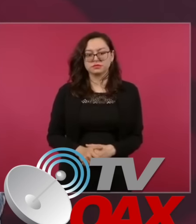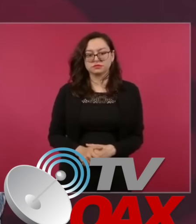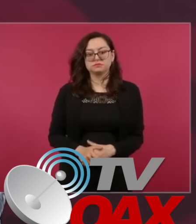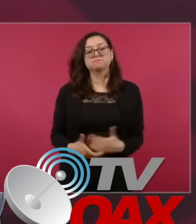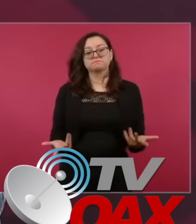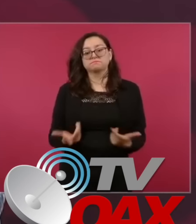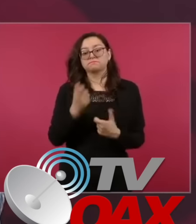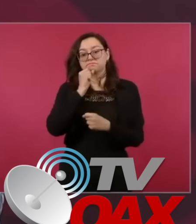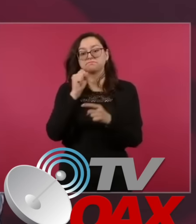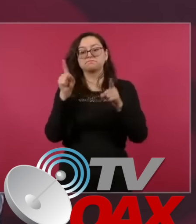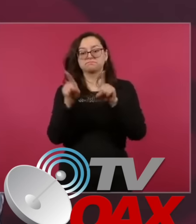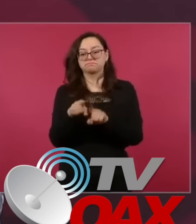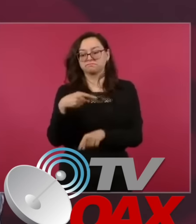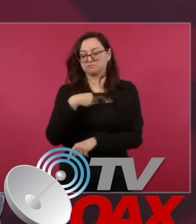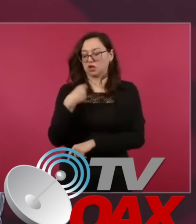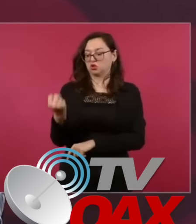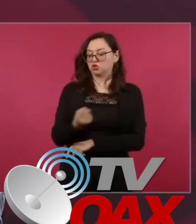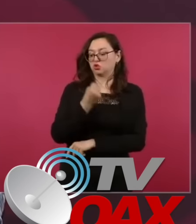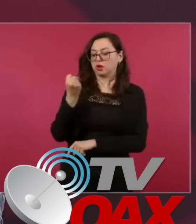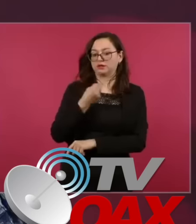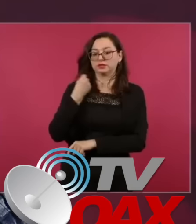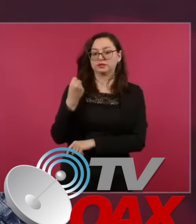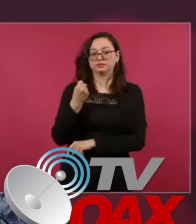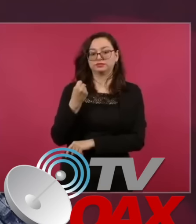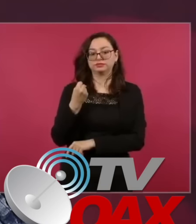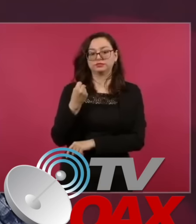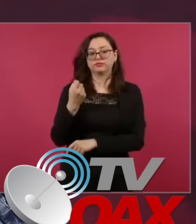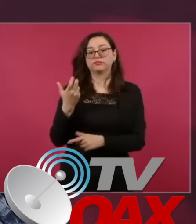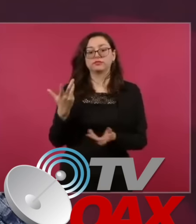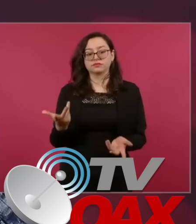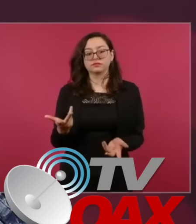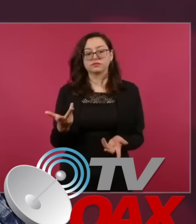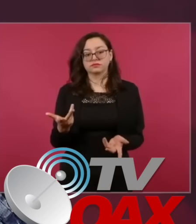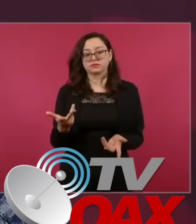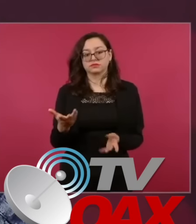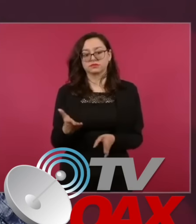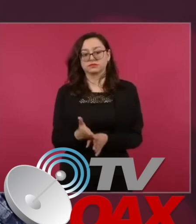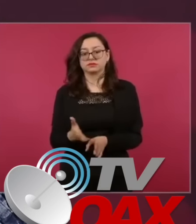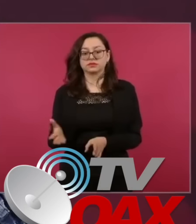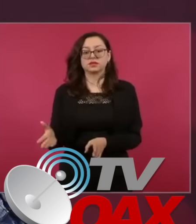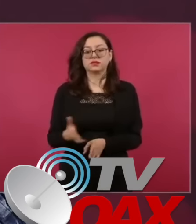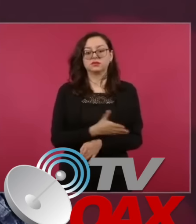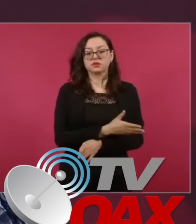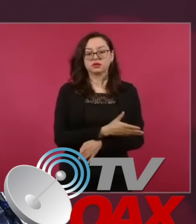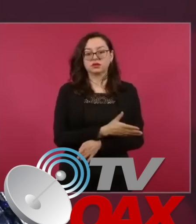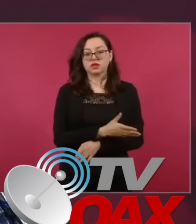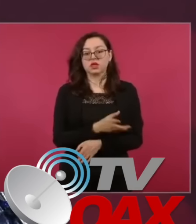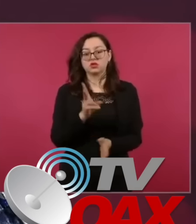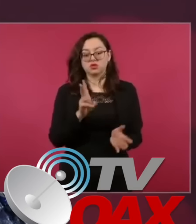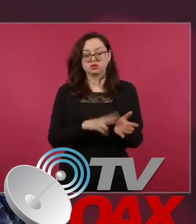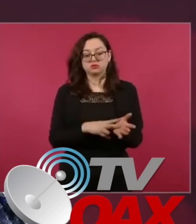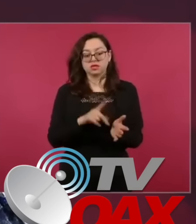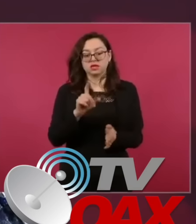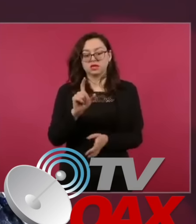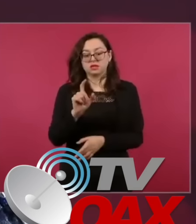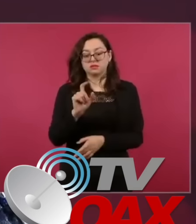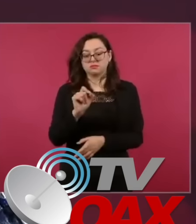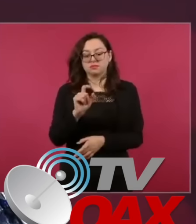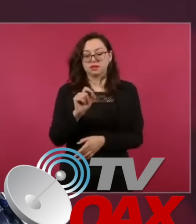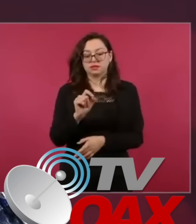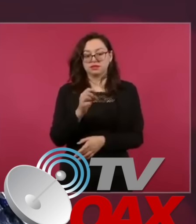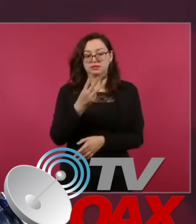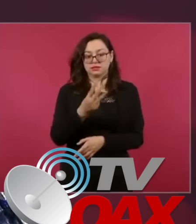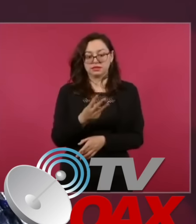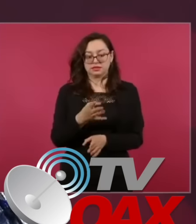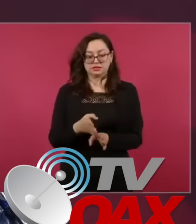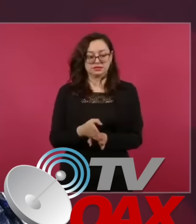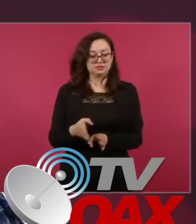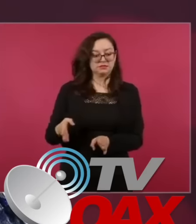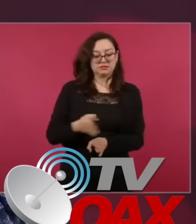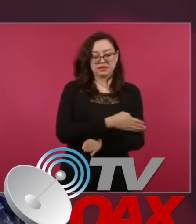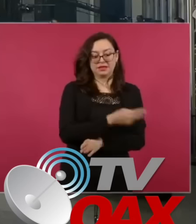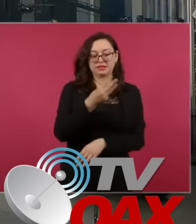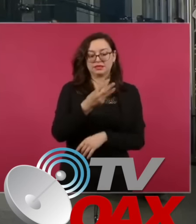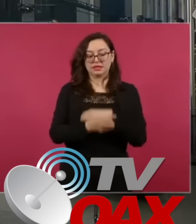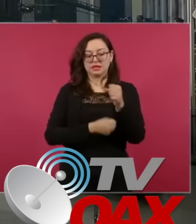una de servir Durante los últimos 3 años hasta el 2023 como comandante de la Fuerza Aérea Mexicana